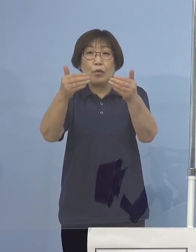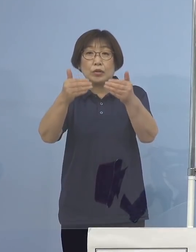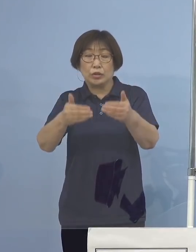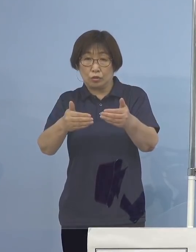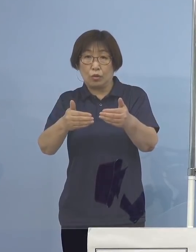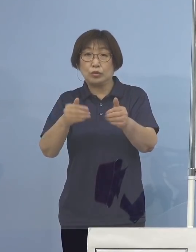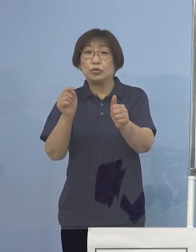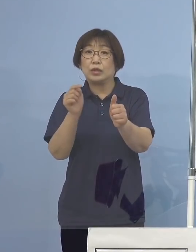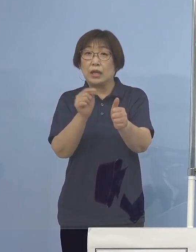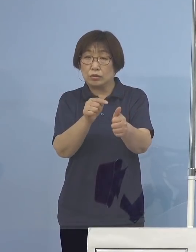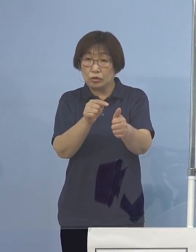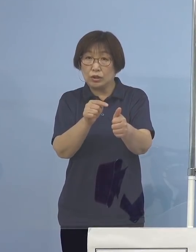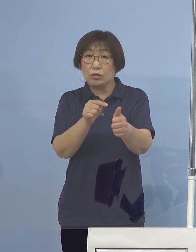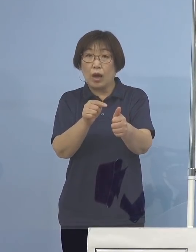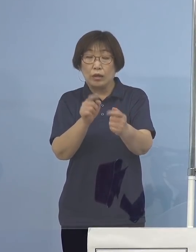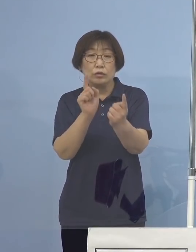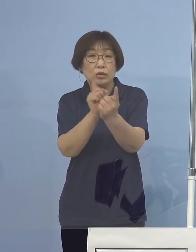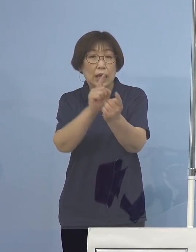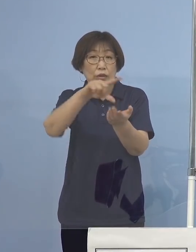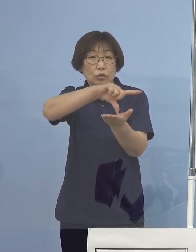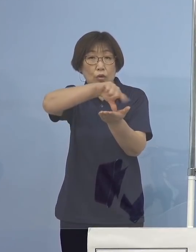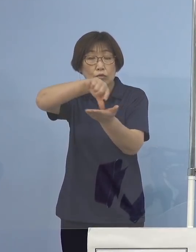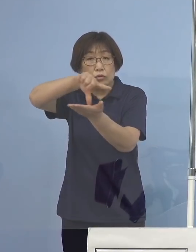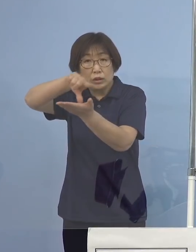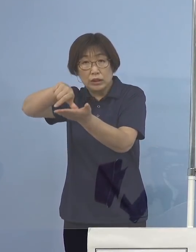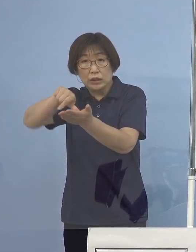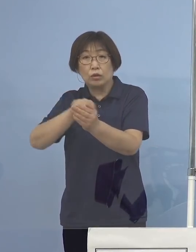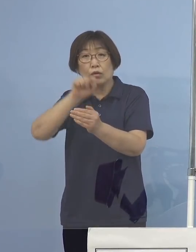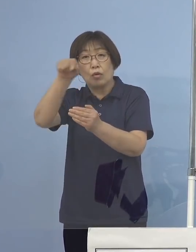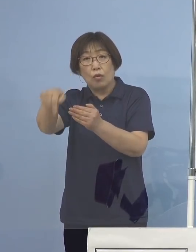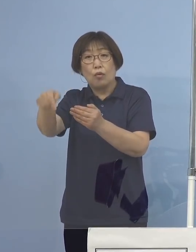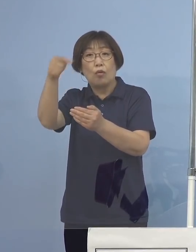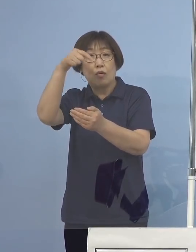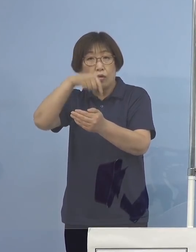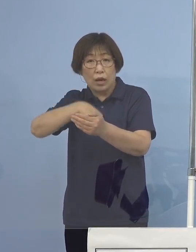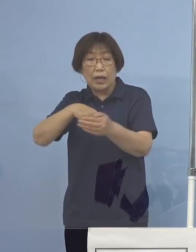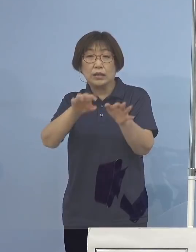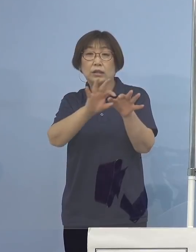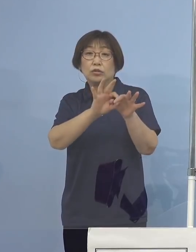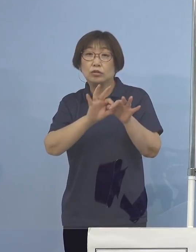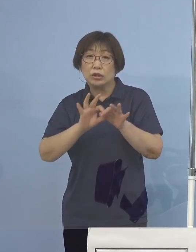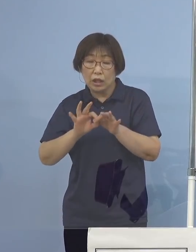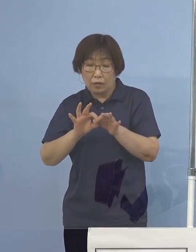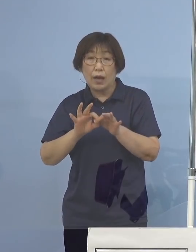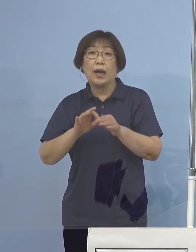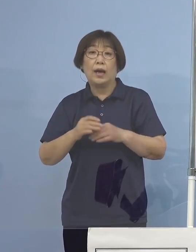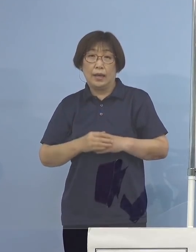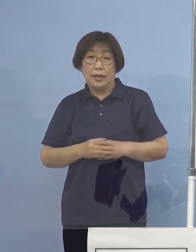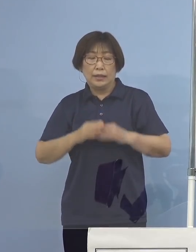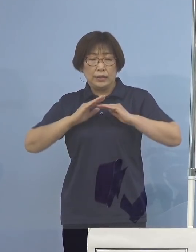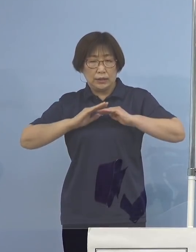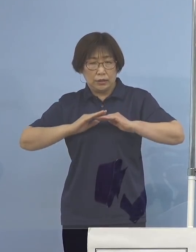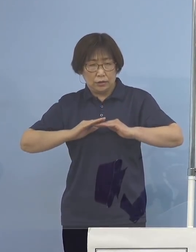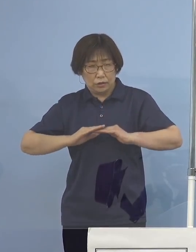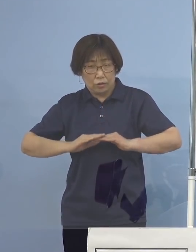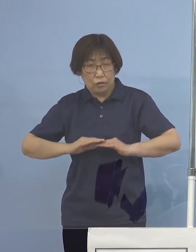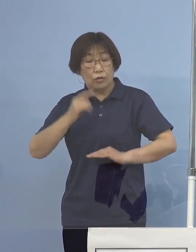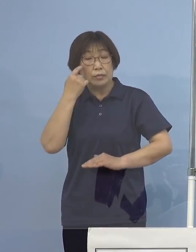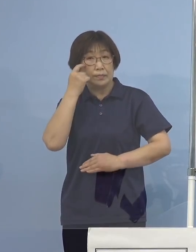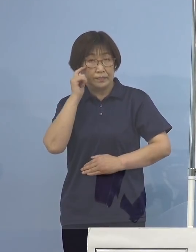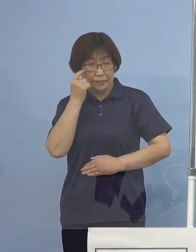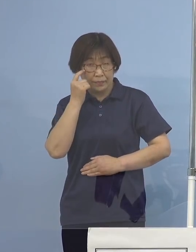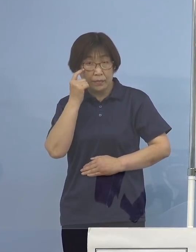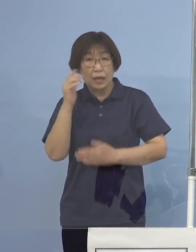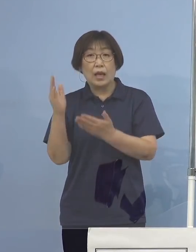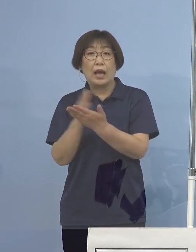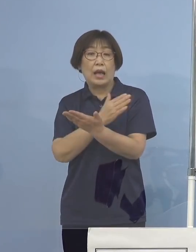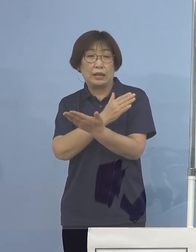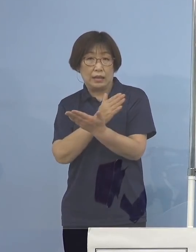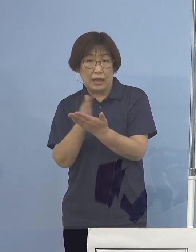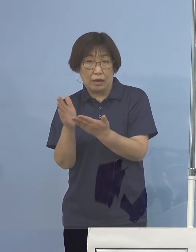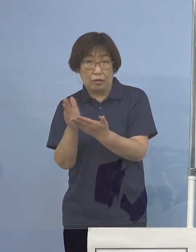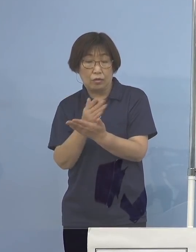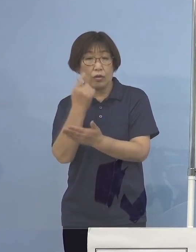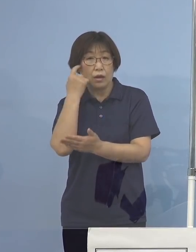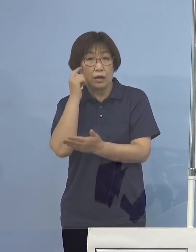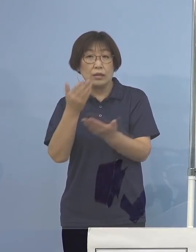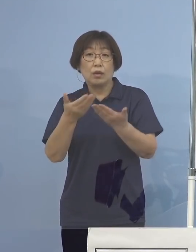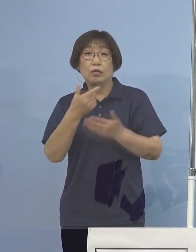こちらの対象区域との往来については 是非、慎重にも慎重を期してご判断をいただきたいと思います